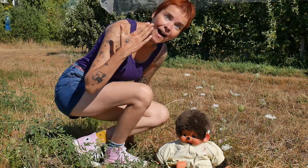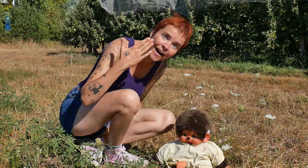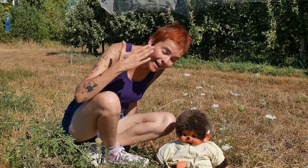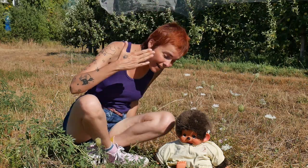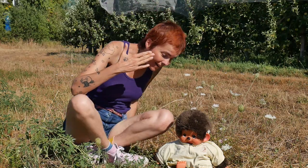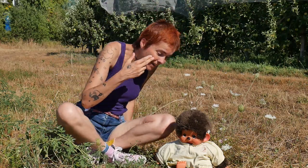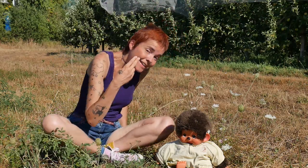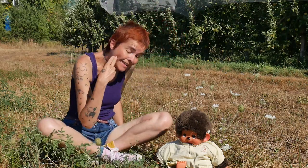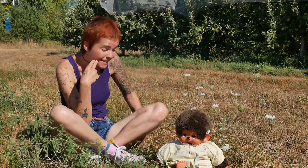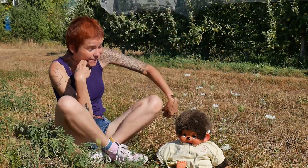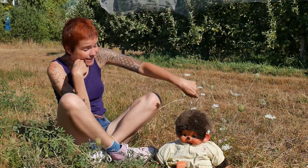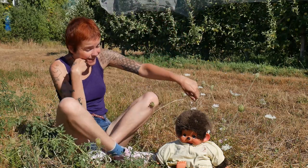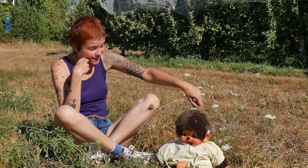Aaaah Kiki !